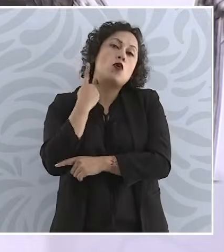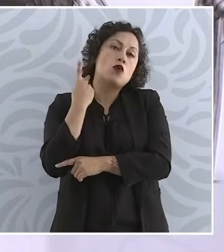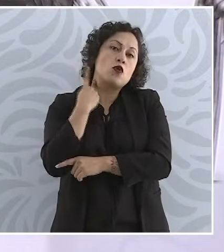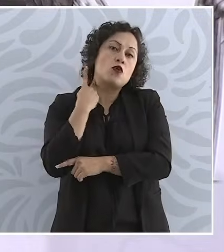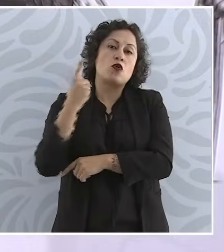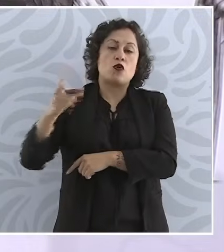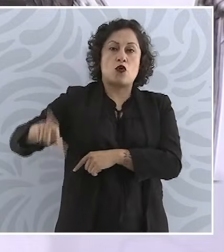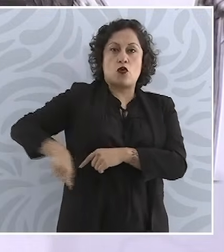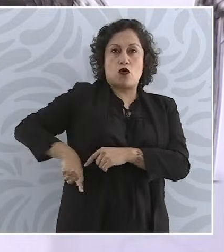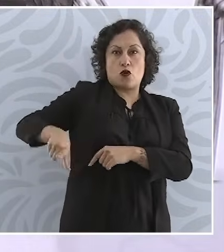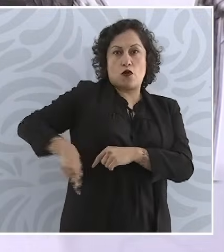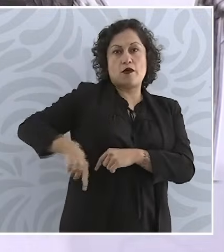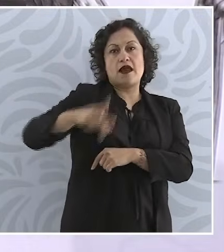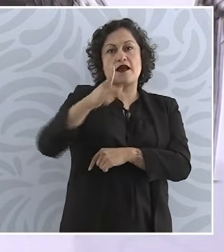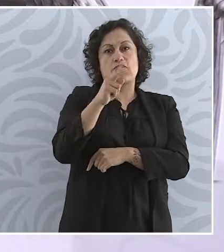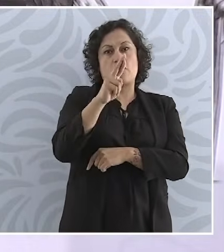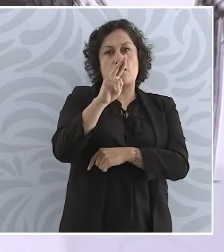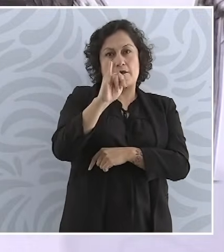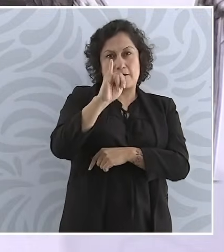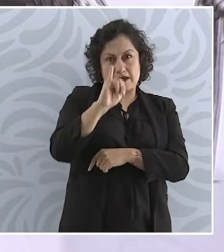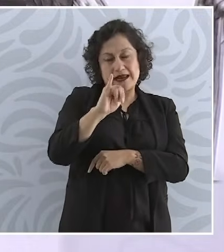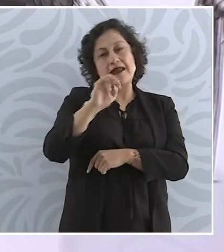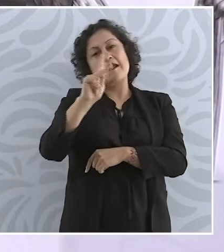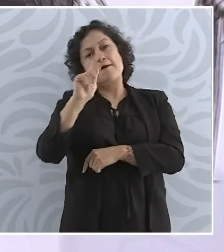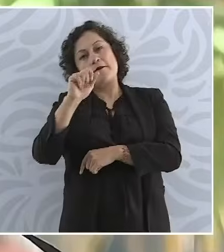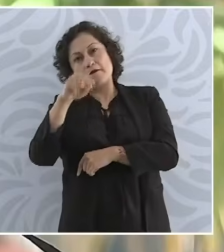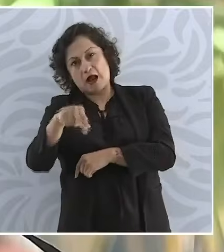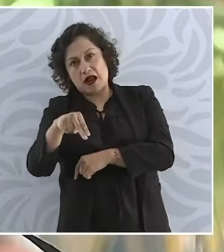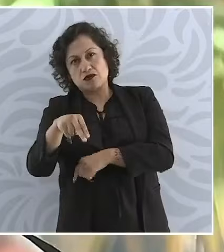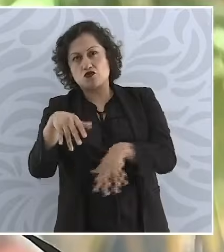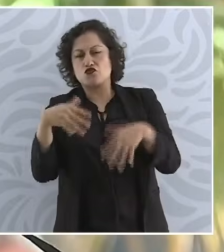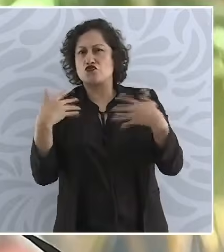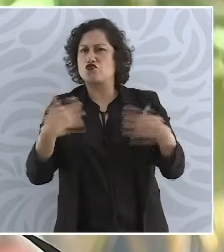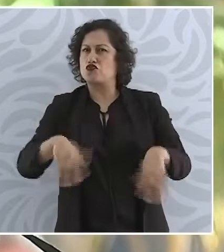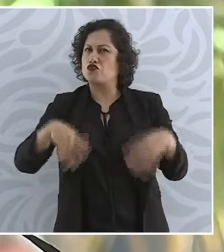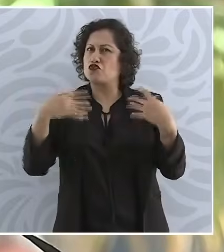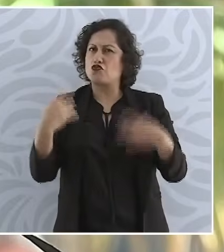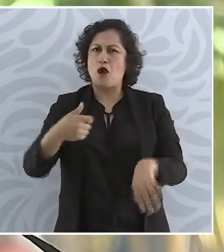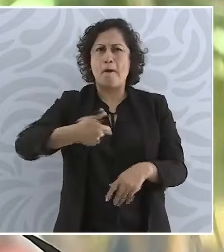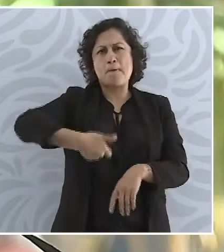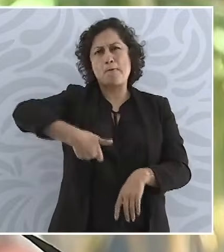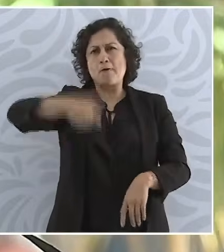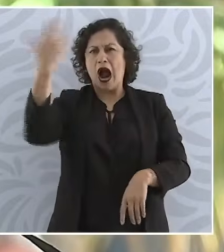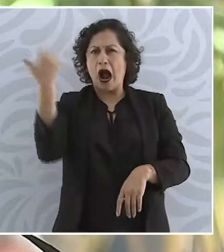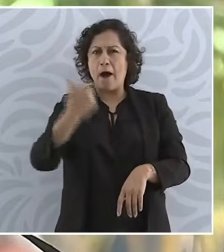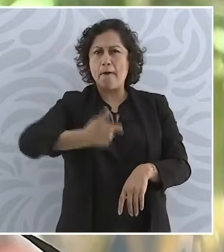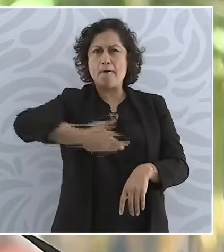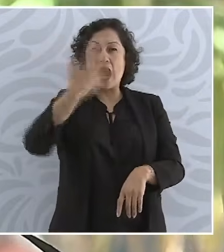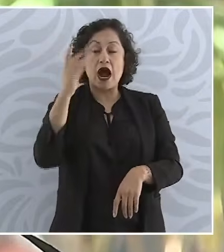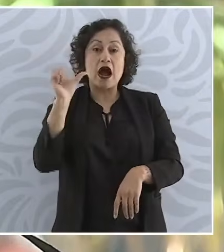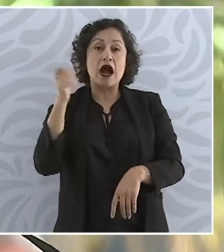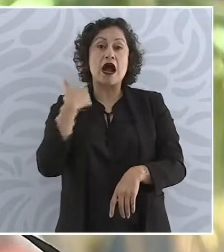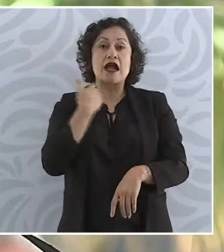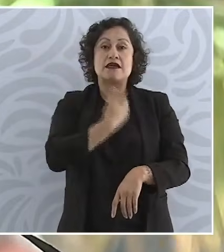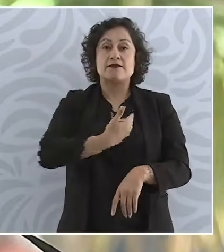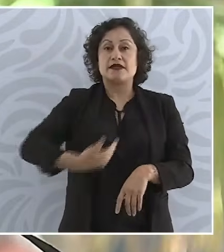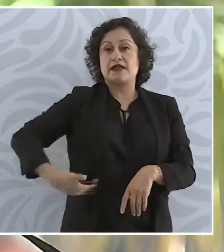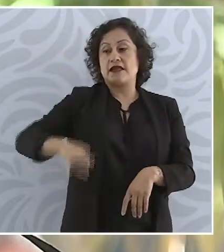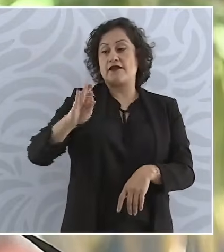tocó los precios má del petróleo del Mundo Fox administró por concepto de ingresos petroleros